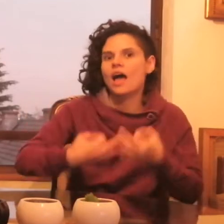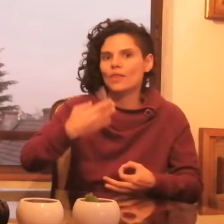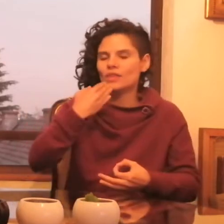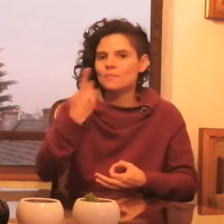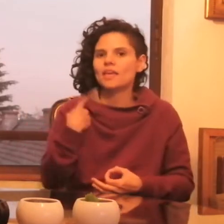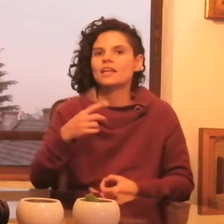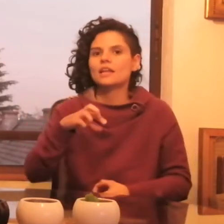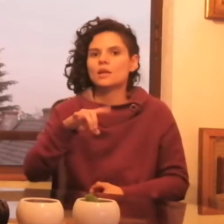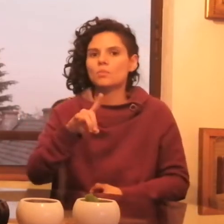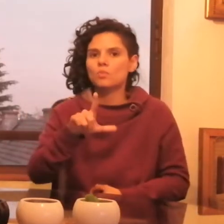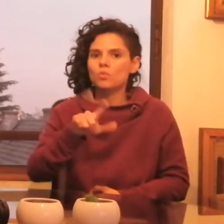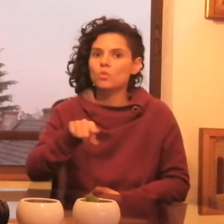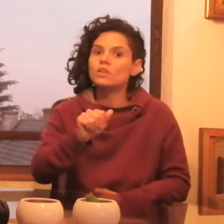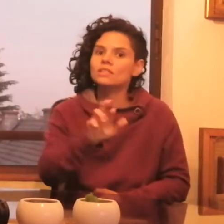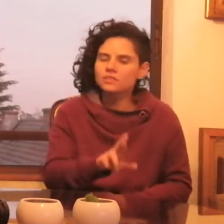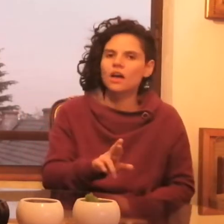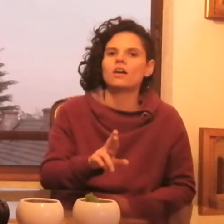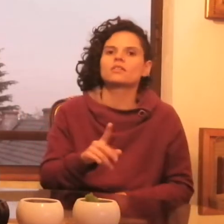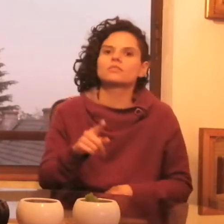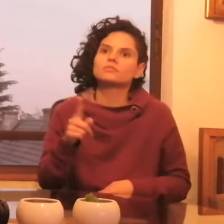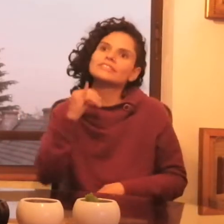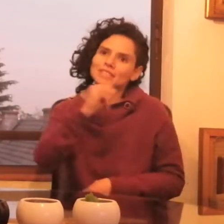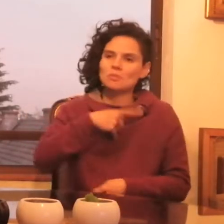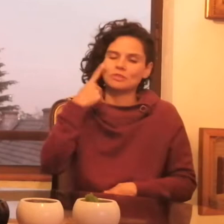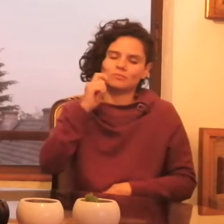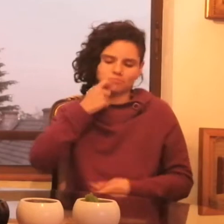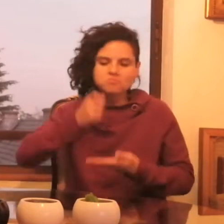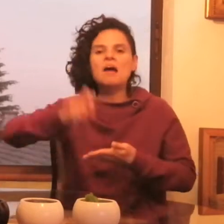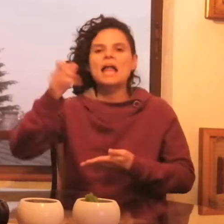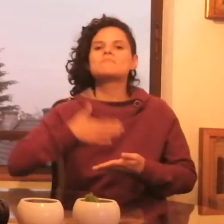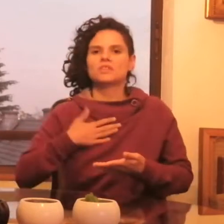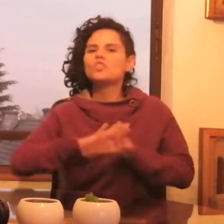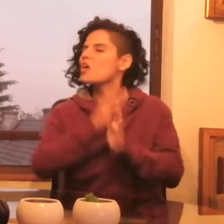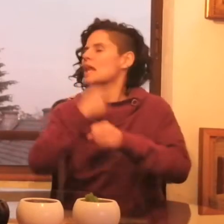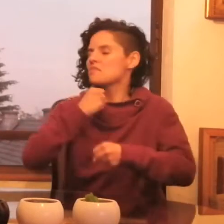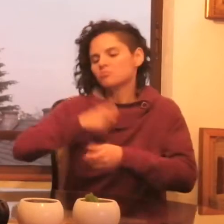hoy día o sea - igual me validaron - exactamente, reconocieron tu trabajo